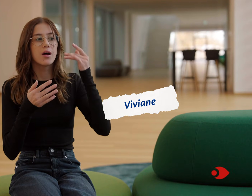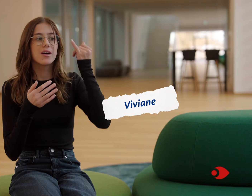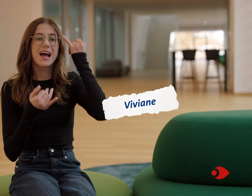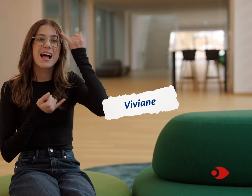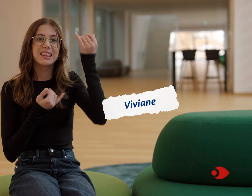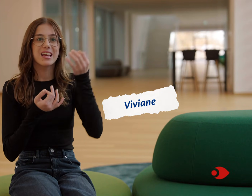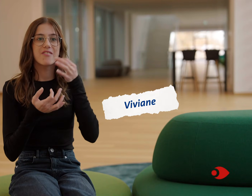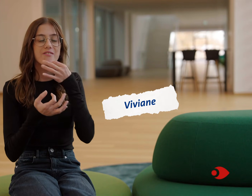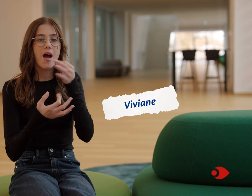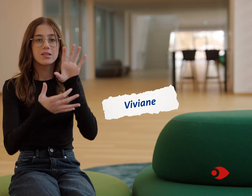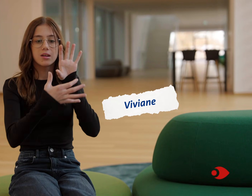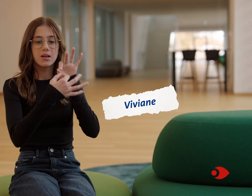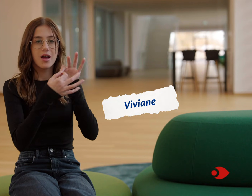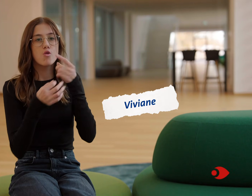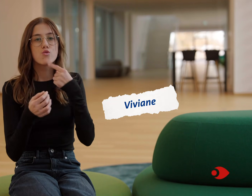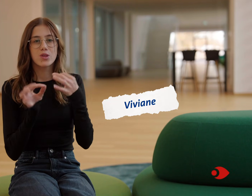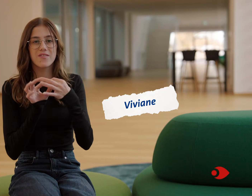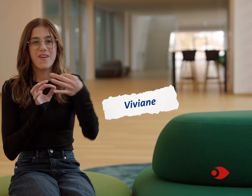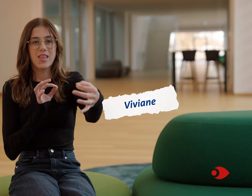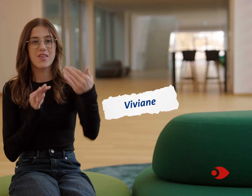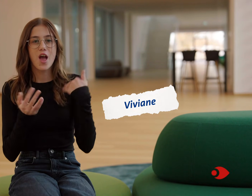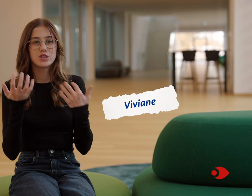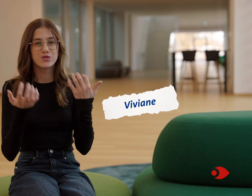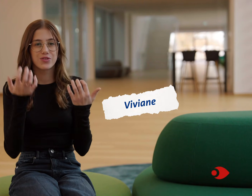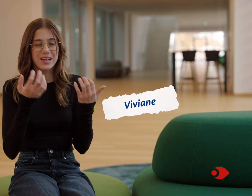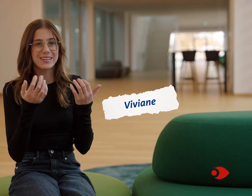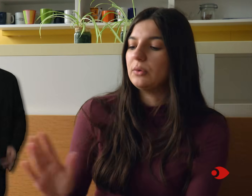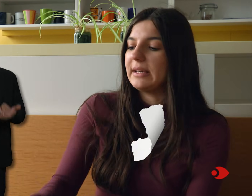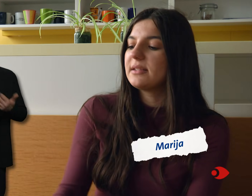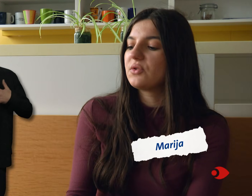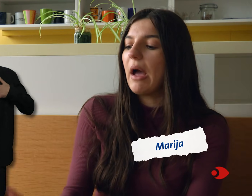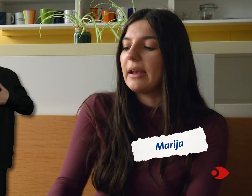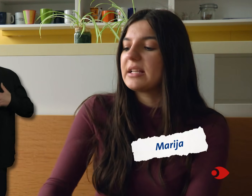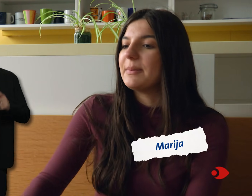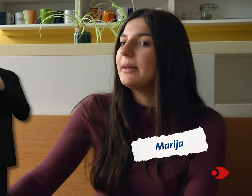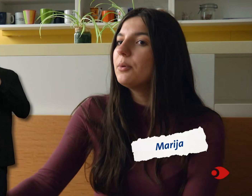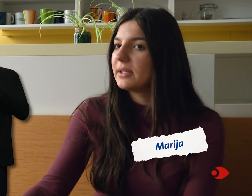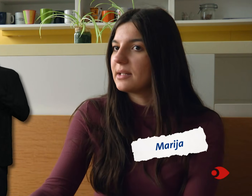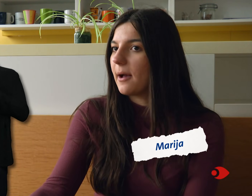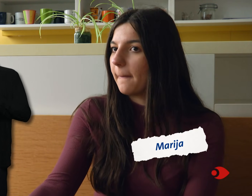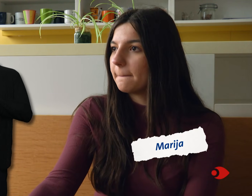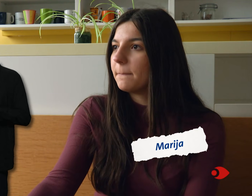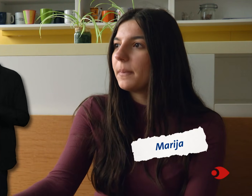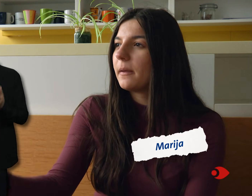bei den kreativen Fragen noch den roten Faden zu behalten. Du weißt, du gehst zu einem SPD-Politiker.